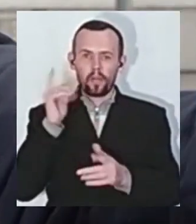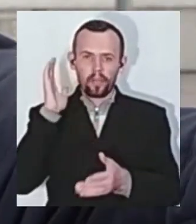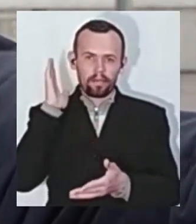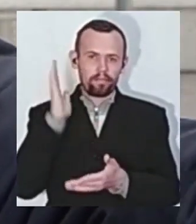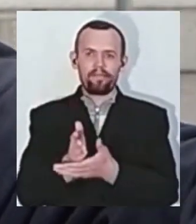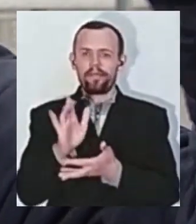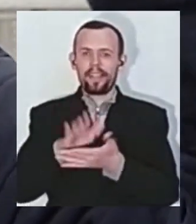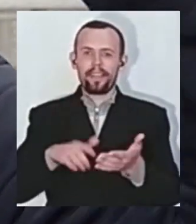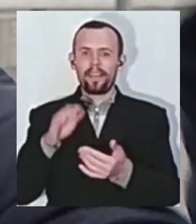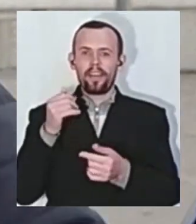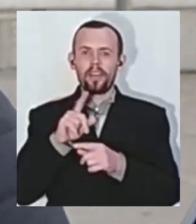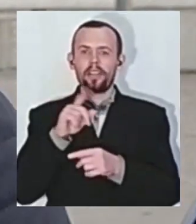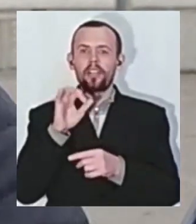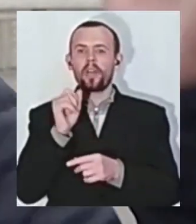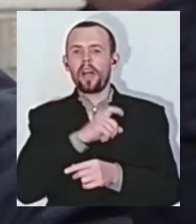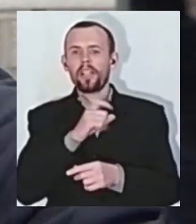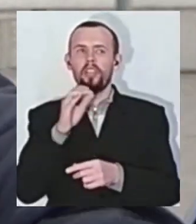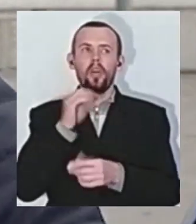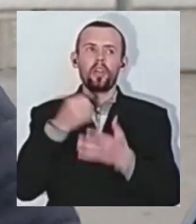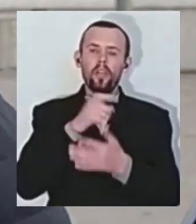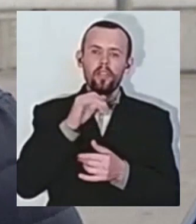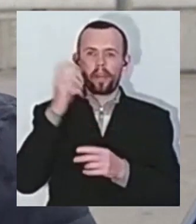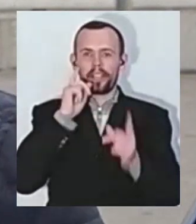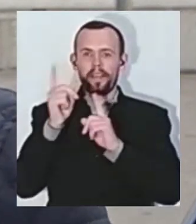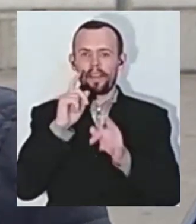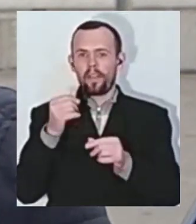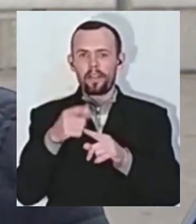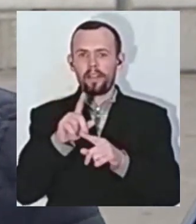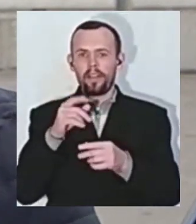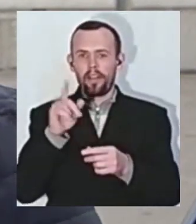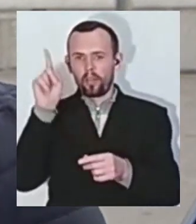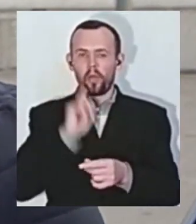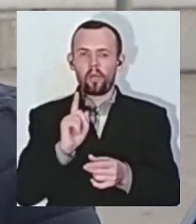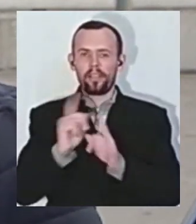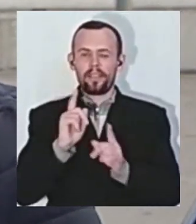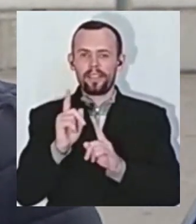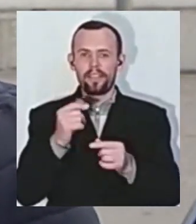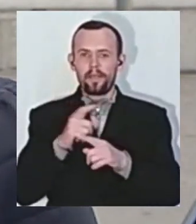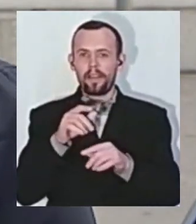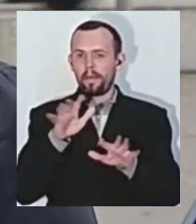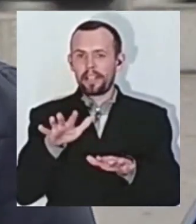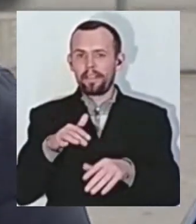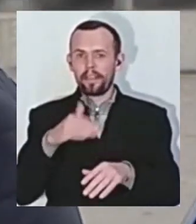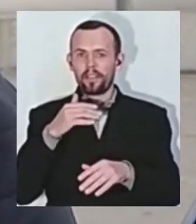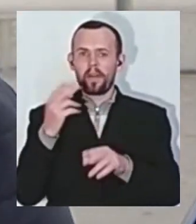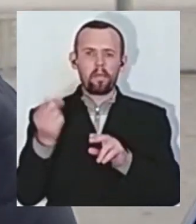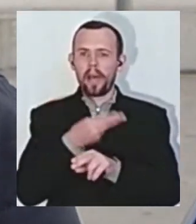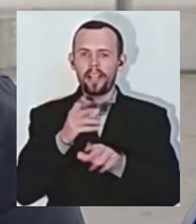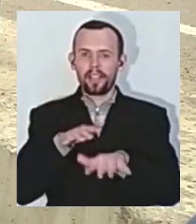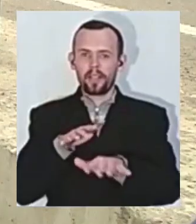що з Одеси будуть їхати до своїх містечок на свята без заторів, без нервів, як-то кажучи.